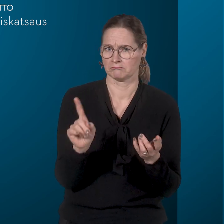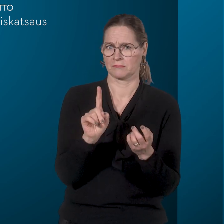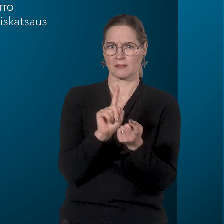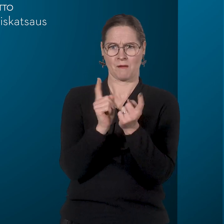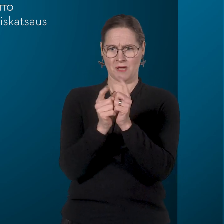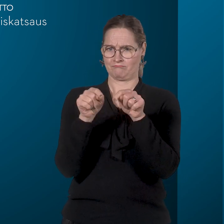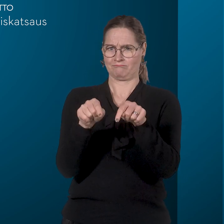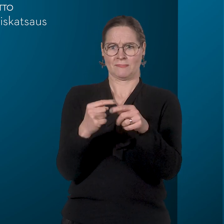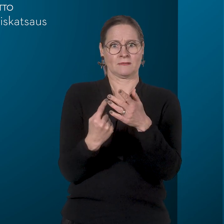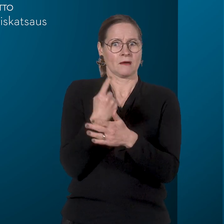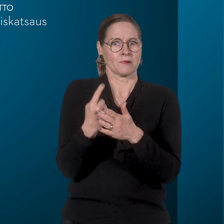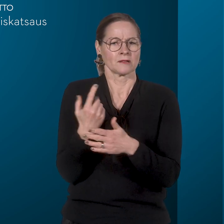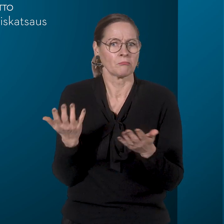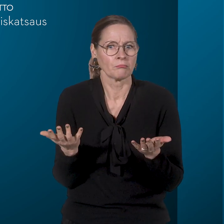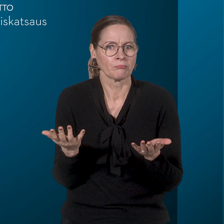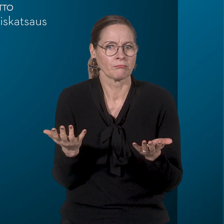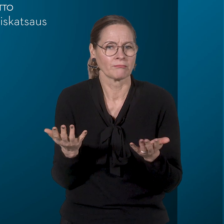Entä mitä tapaamisessa oikein tapahtui?